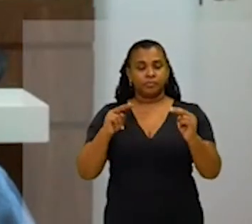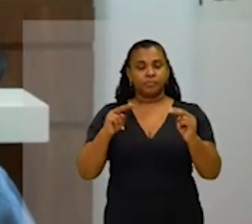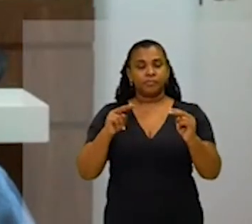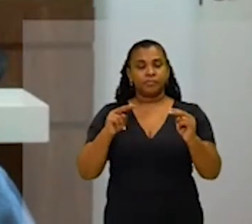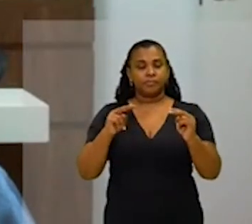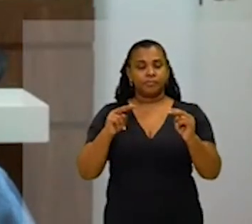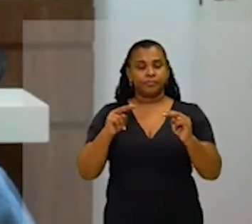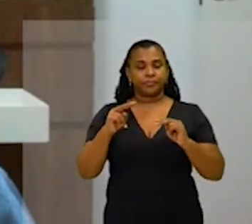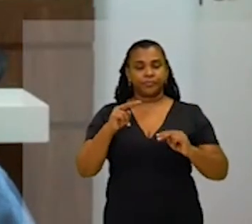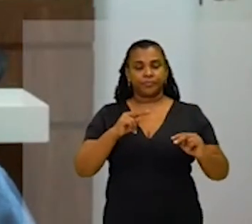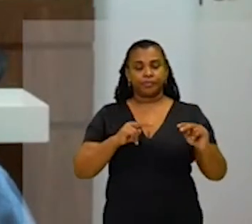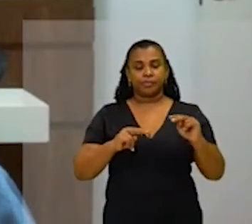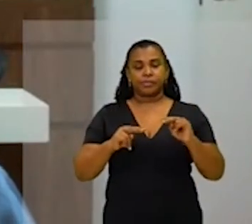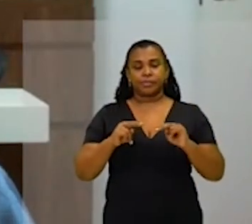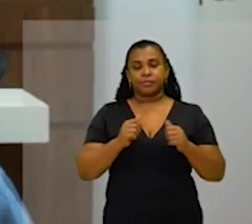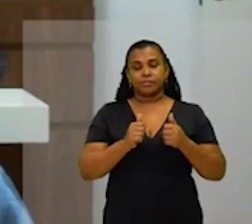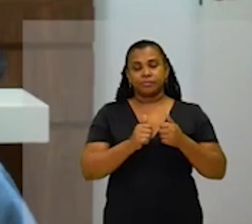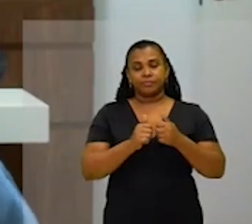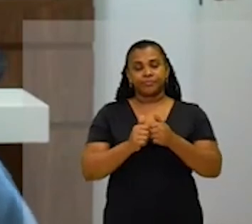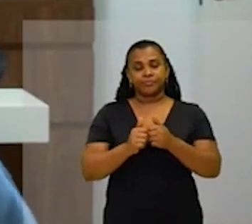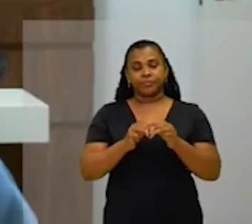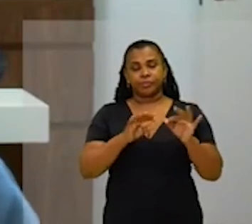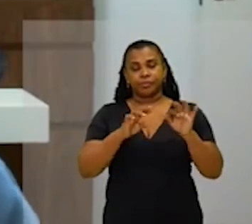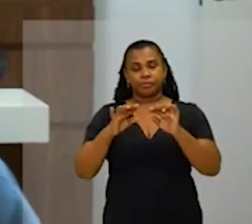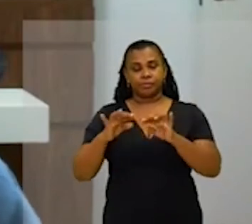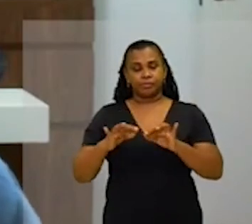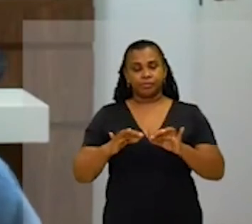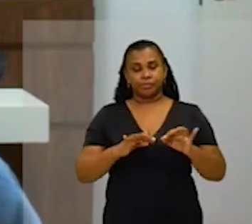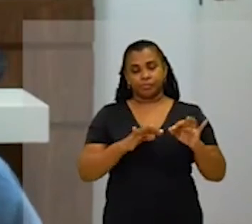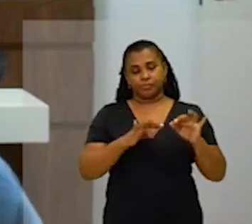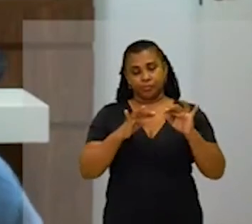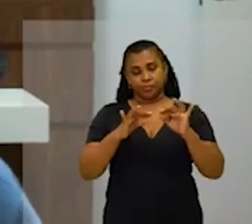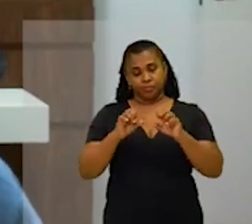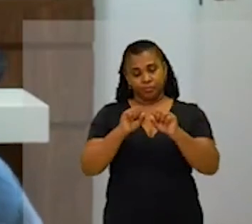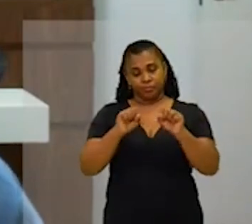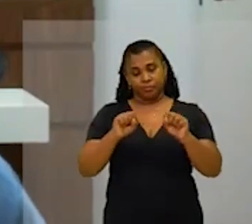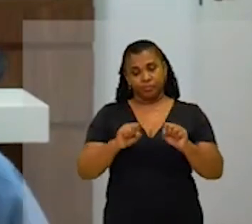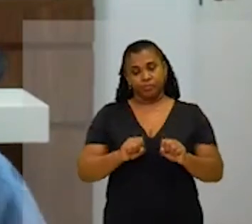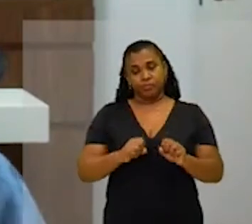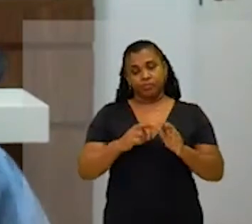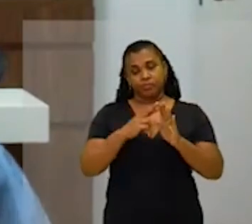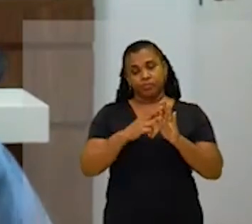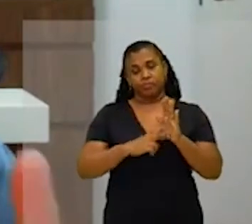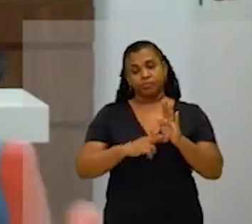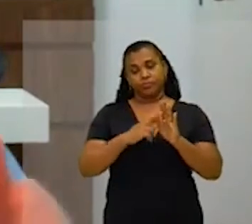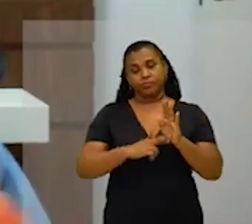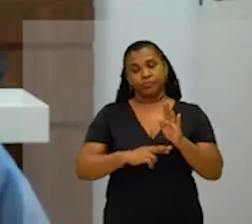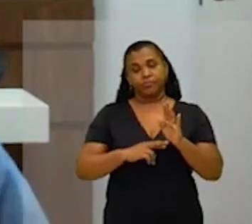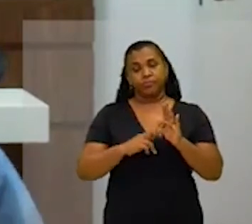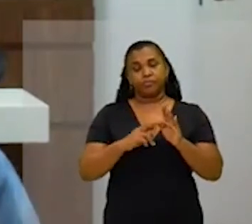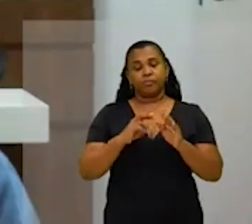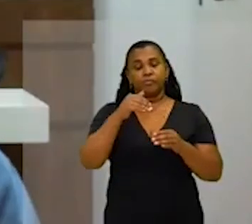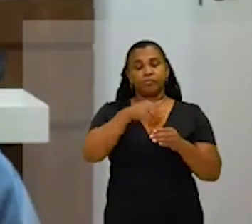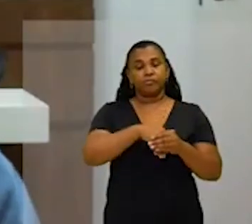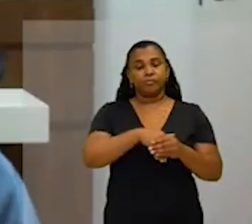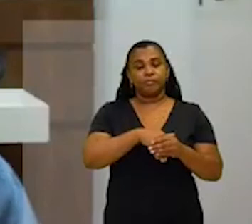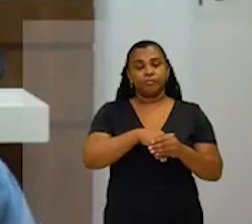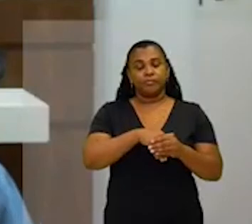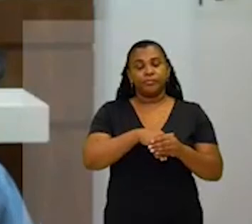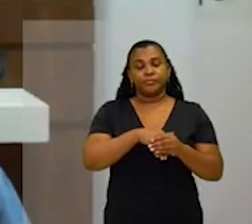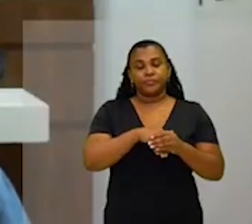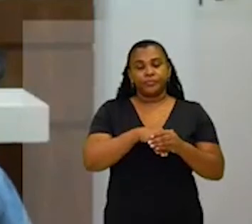das discussões do esforço de sistematização das normas eleitorais pelo qual representando